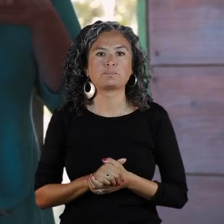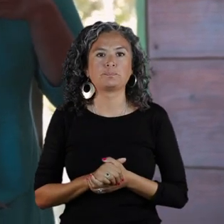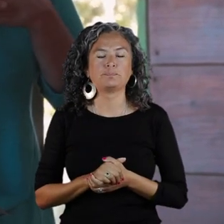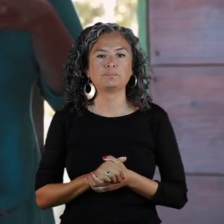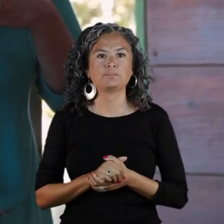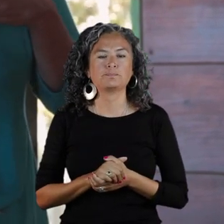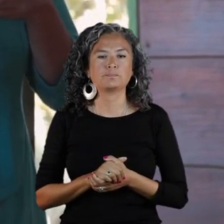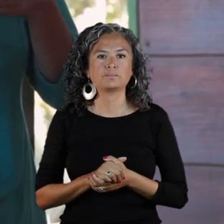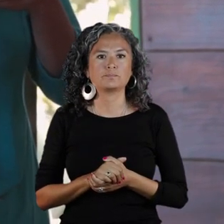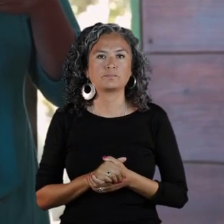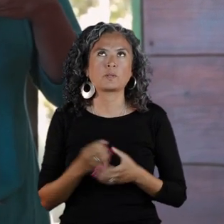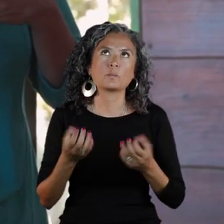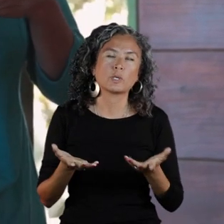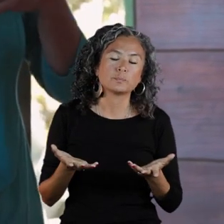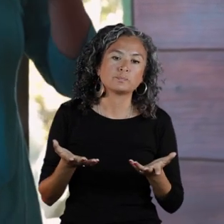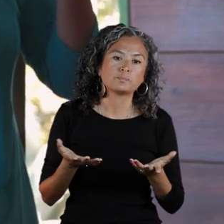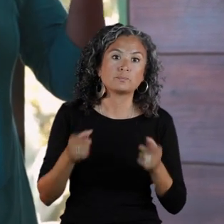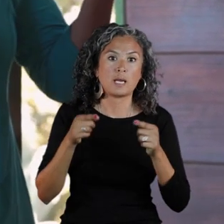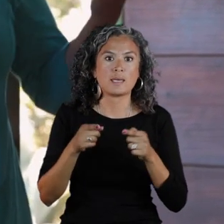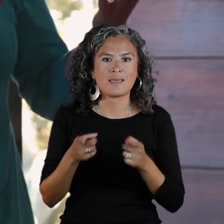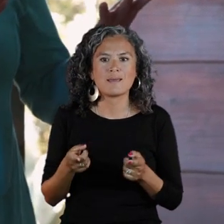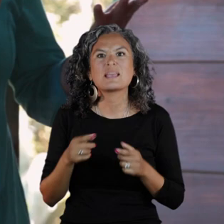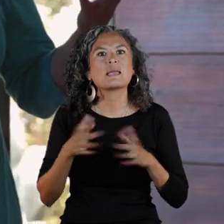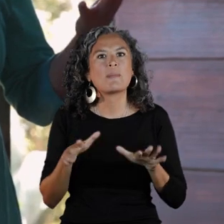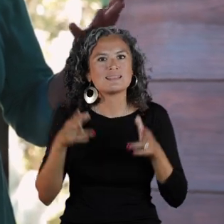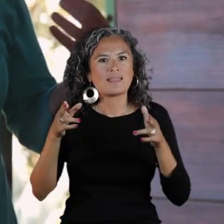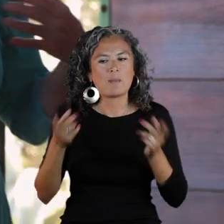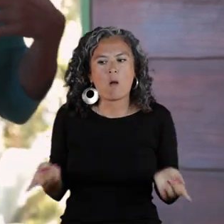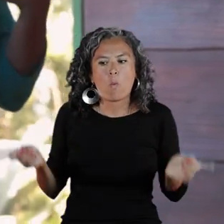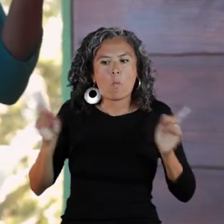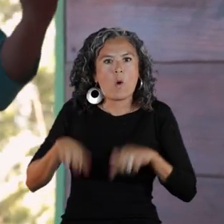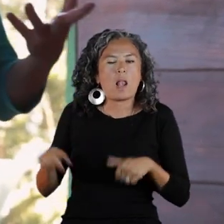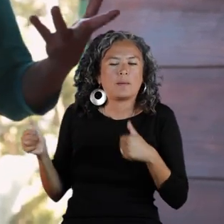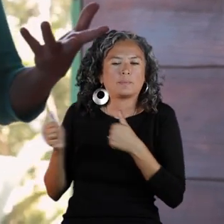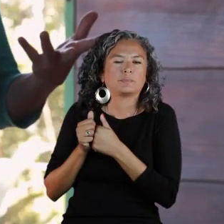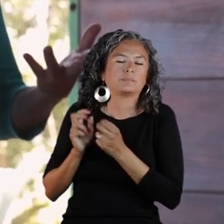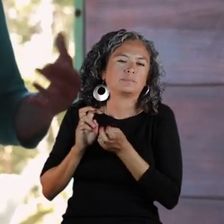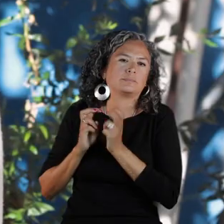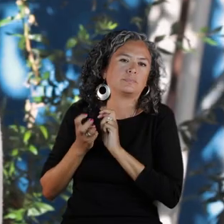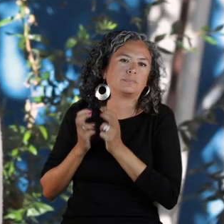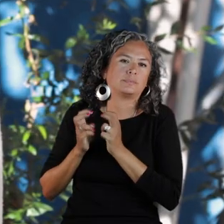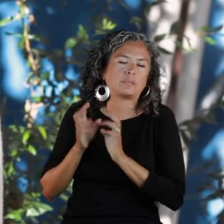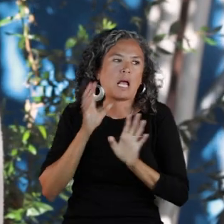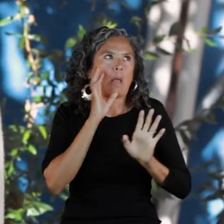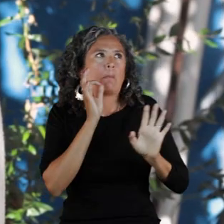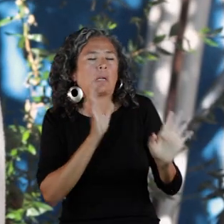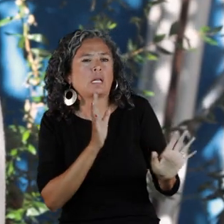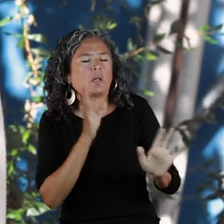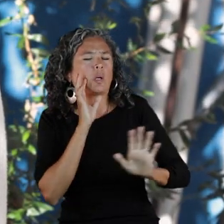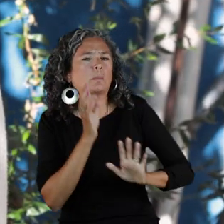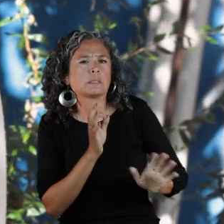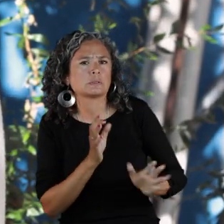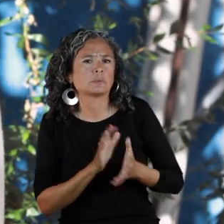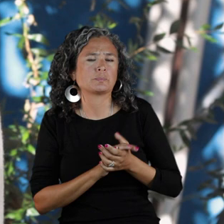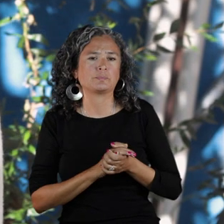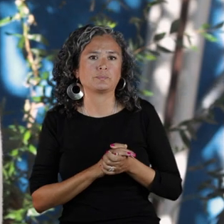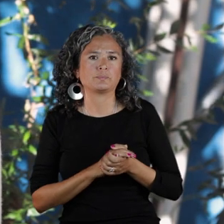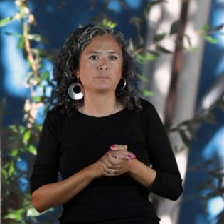Aparece el deseo de reconciliación por parte del agresor: los mil perdones, las disculpas,